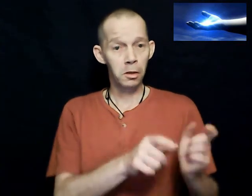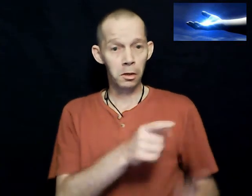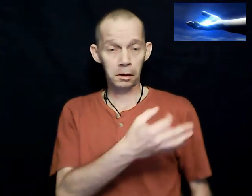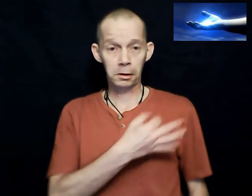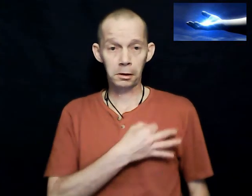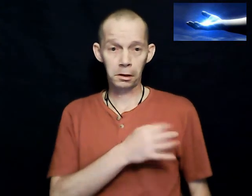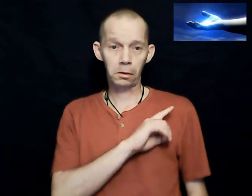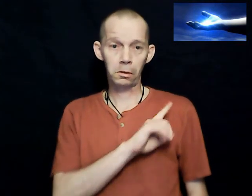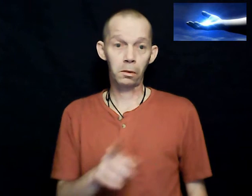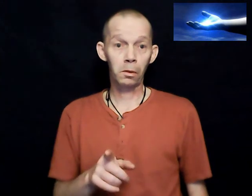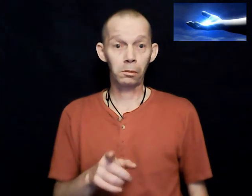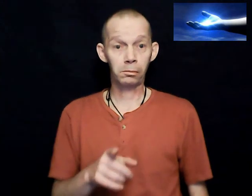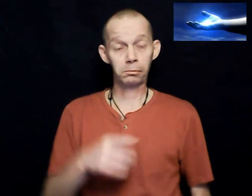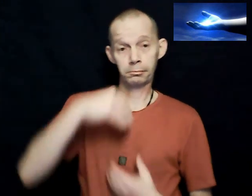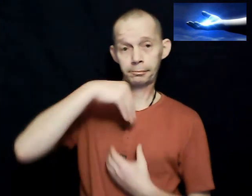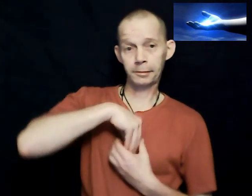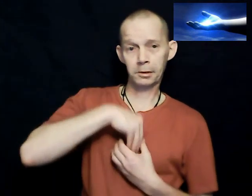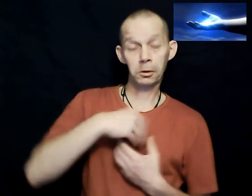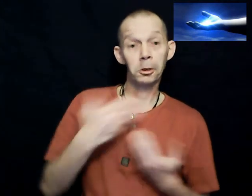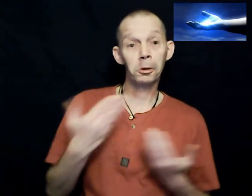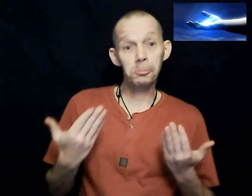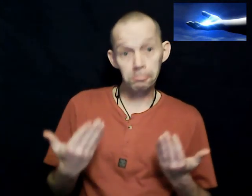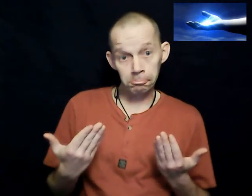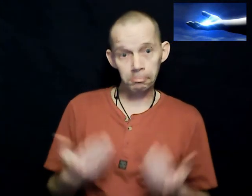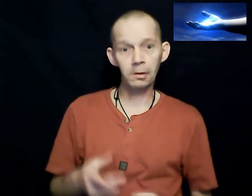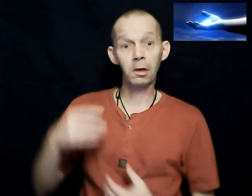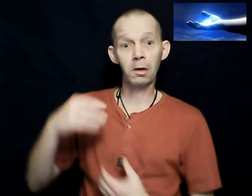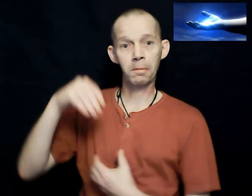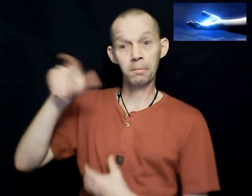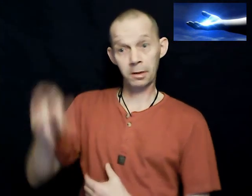Ceux qui disent "non" c'est demander à l'intérieur.